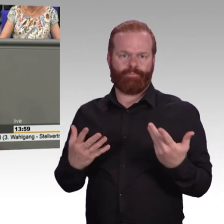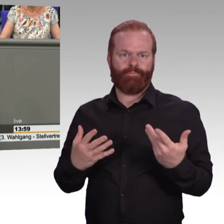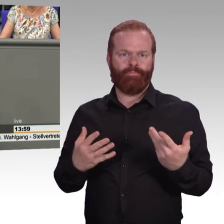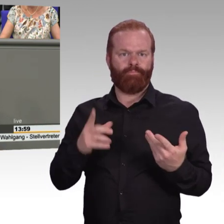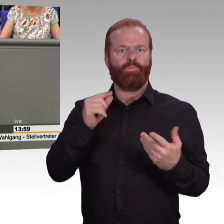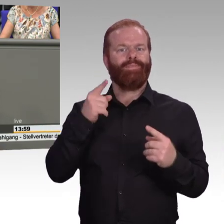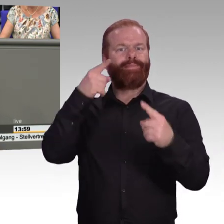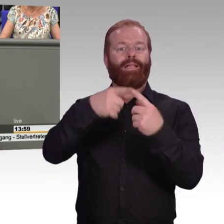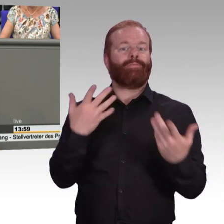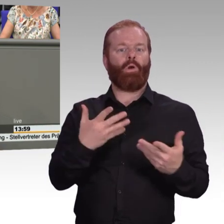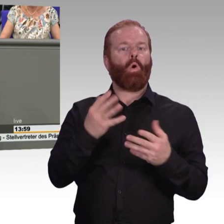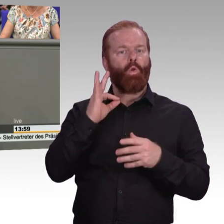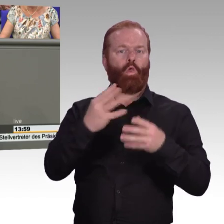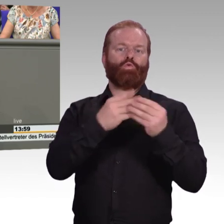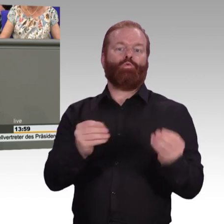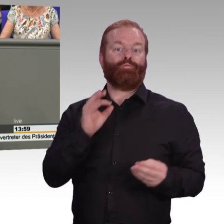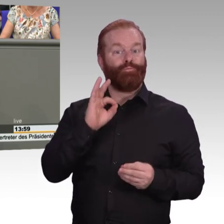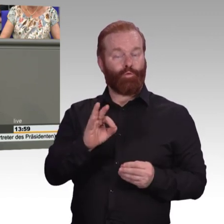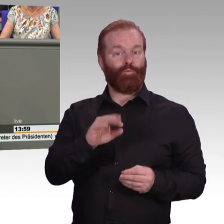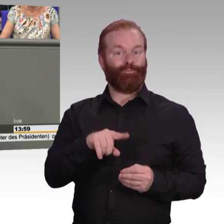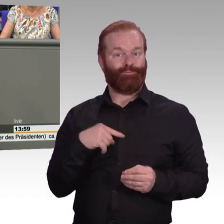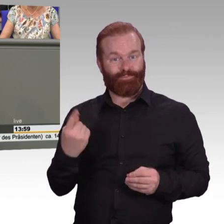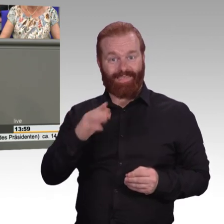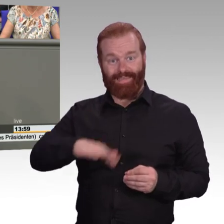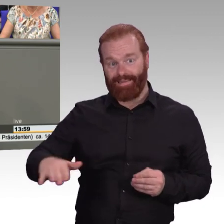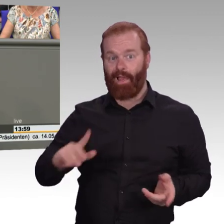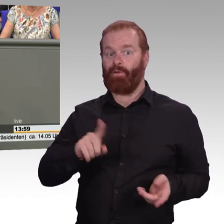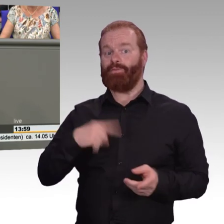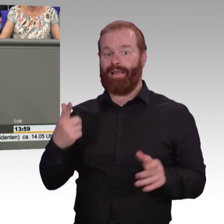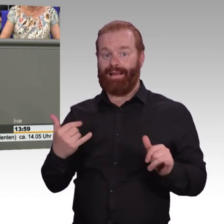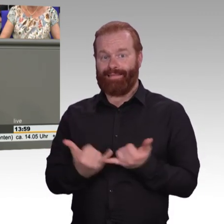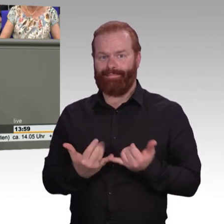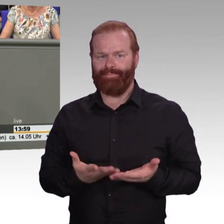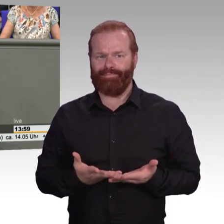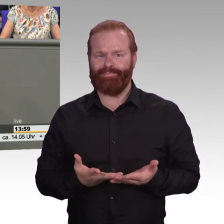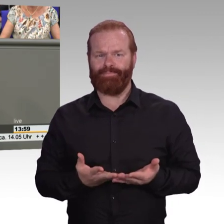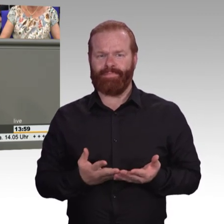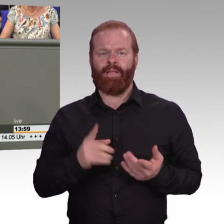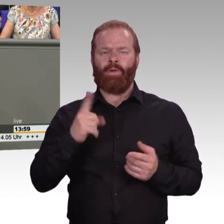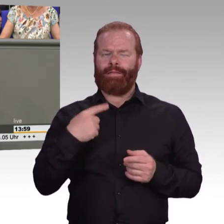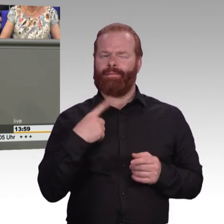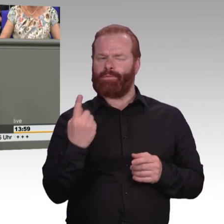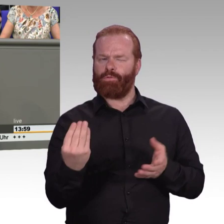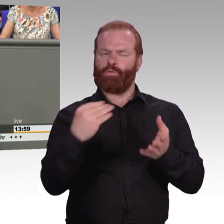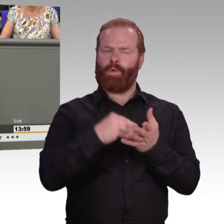dass die Belange von Kindern insgesamt mehr berücksichtigt werden, denn eine Grundgesetzänderung alleine wird dieses Ziel nicht erreichen.